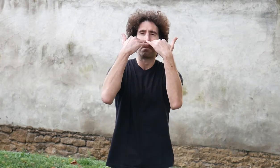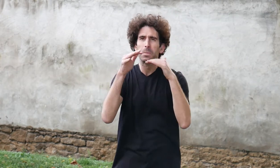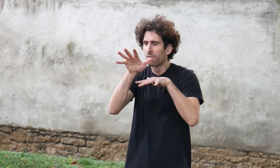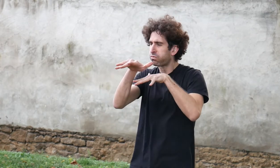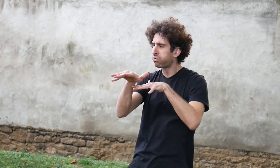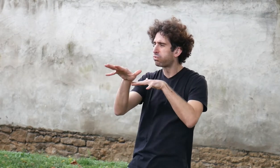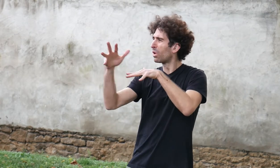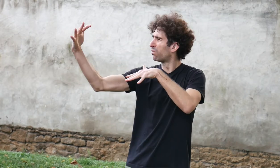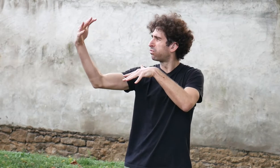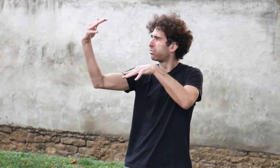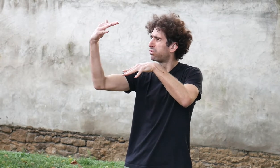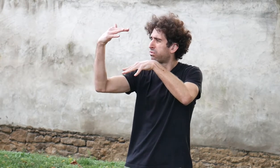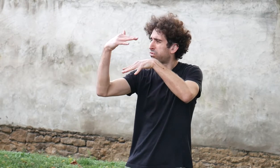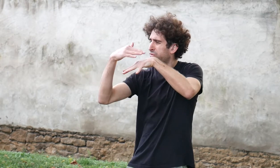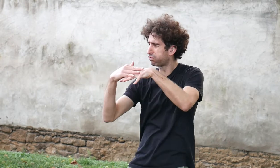et déposés sur le mucus,